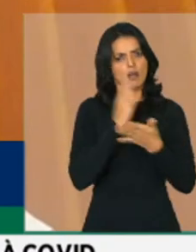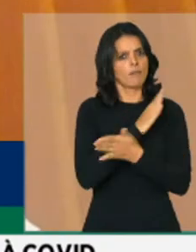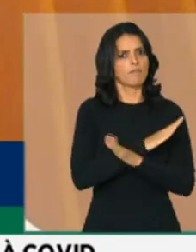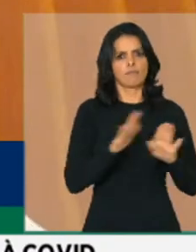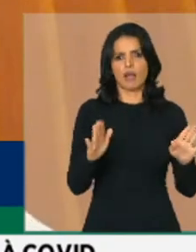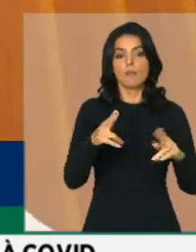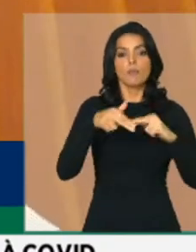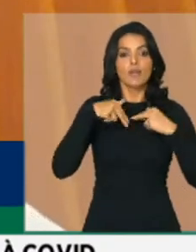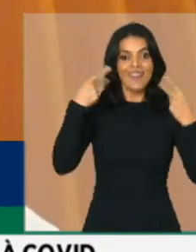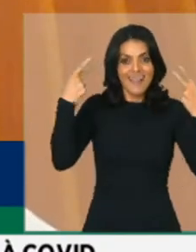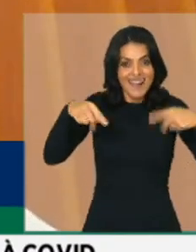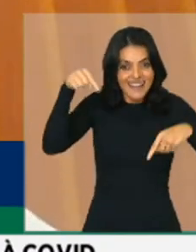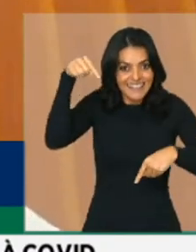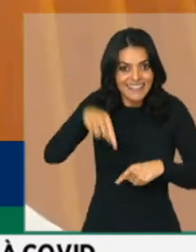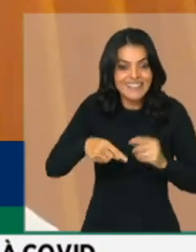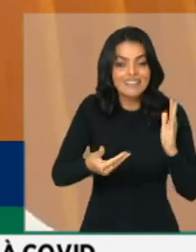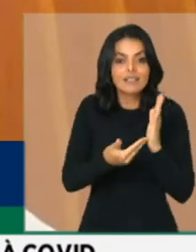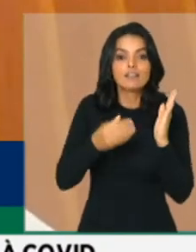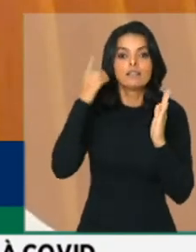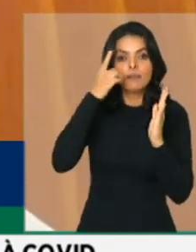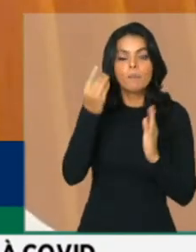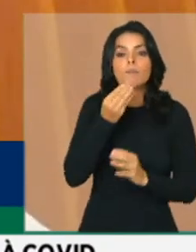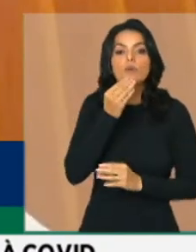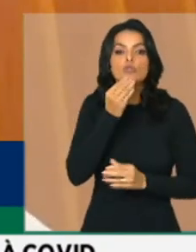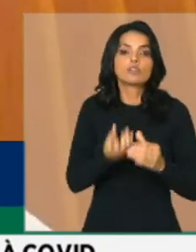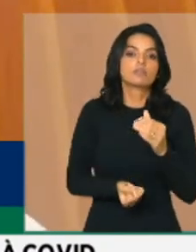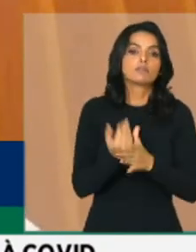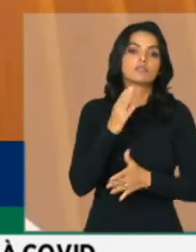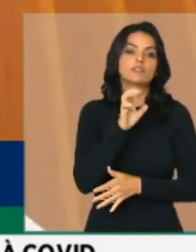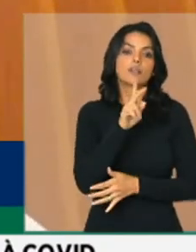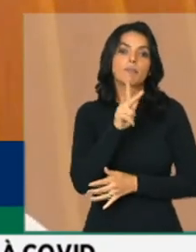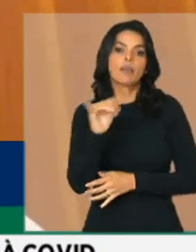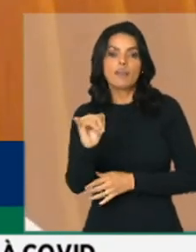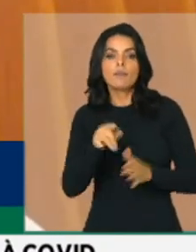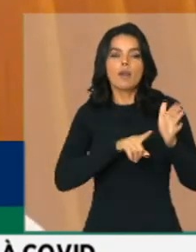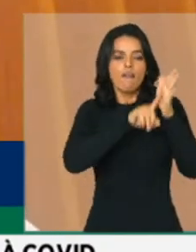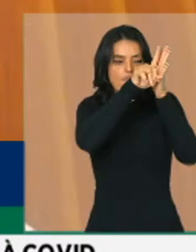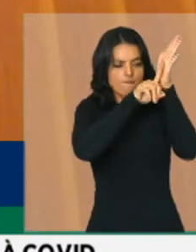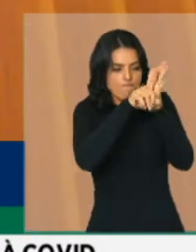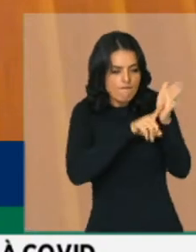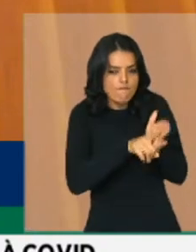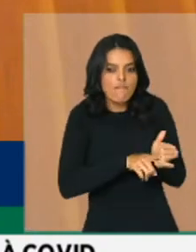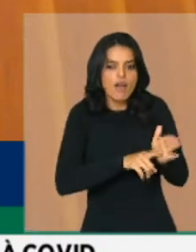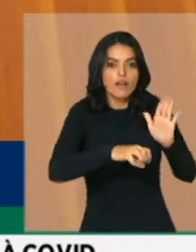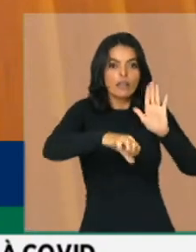POLÍCIA FEDERAL DO AMAZONAS, UM POLICIAL FEDERAL QUE VINHA CONDUZINDO INVESTIGAÇÕES DE QUALIDADE, AÇÕES DE